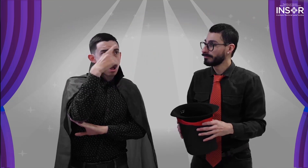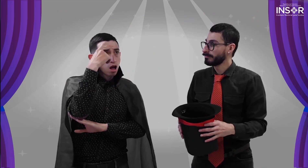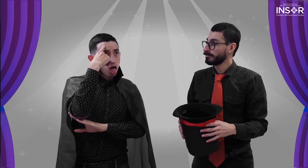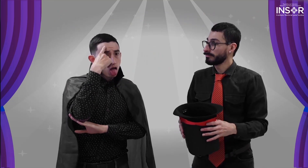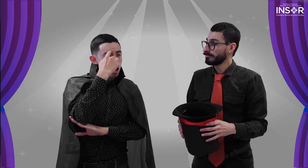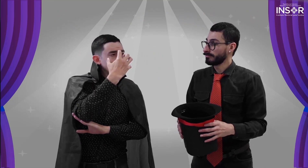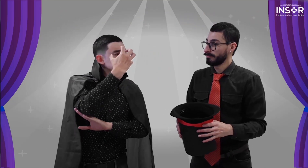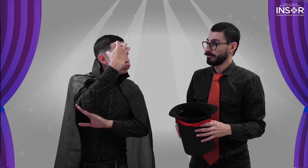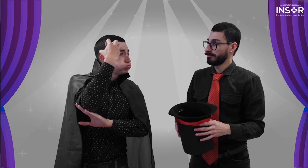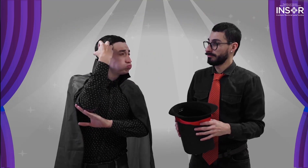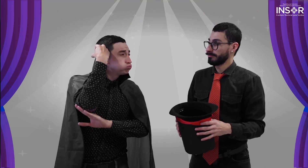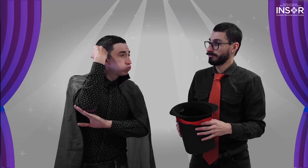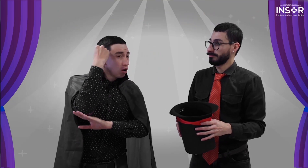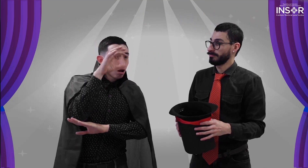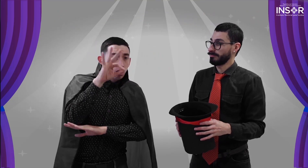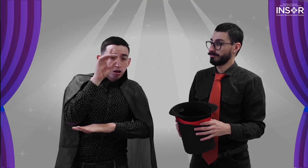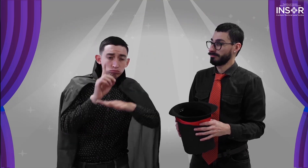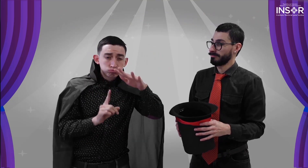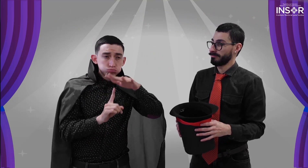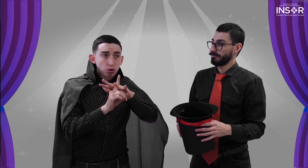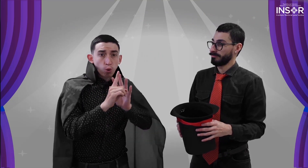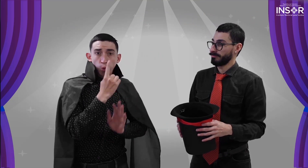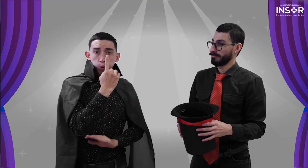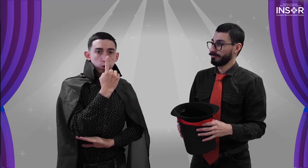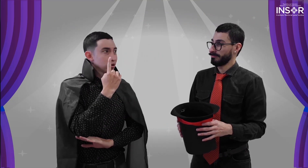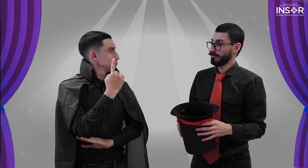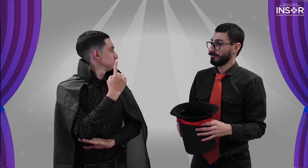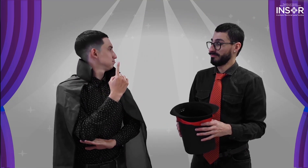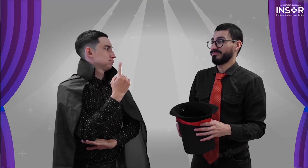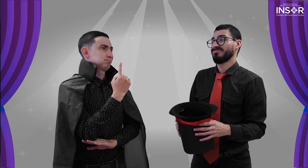¿Ustedes creen que el cero tuvo un solo origen?